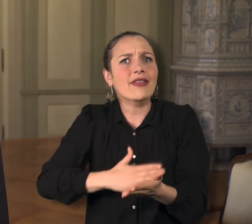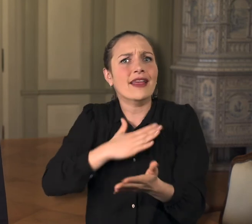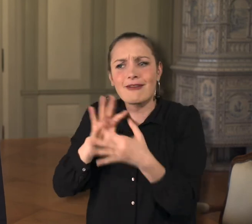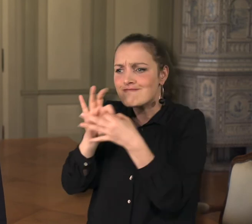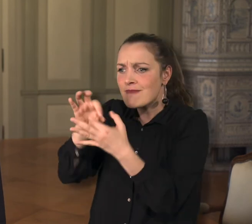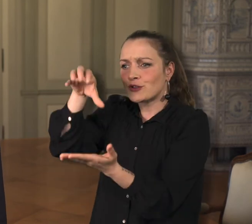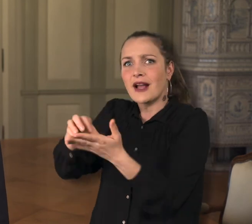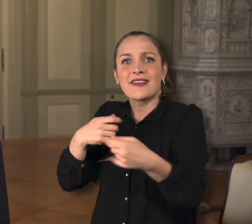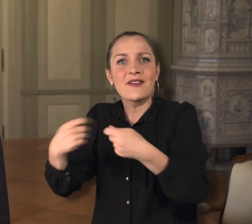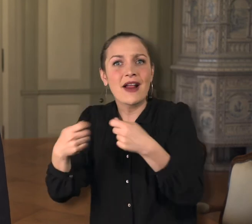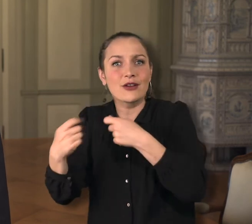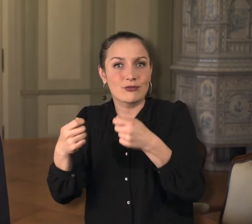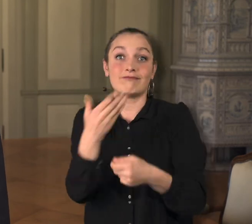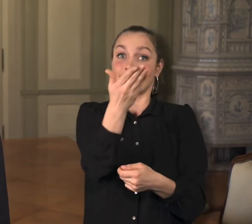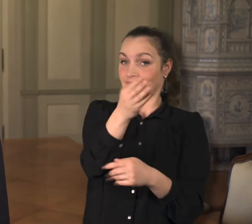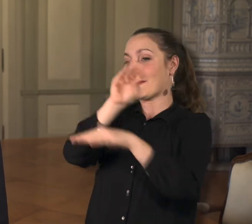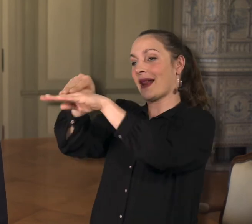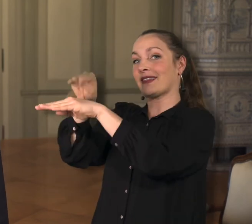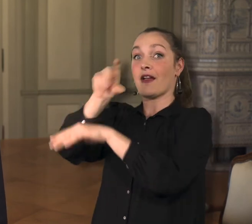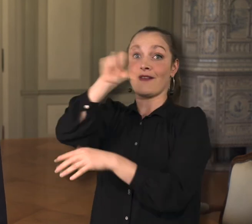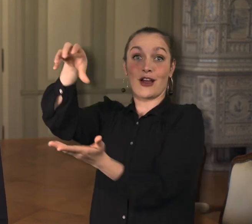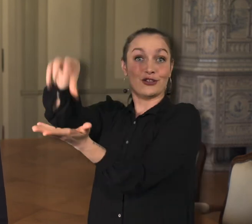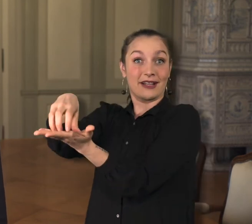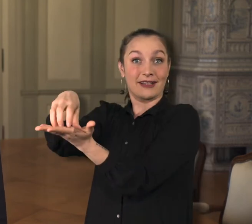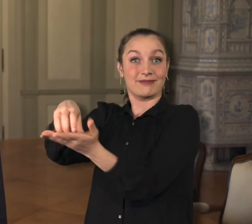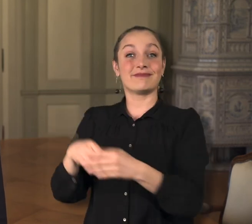Falls Sie Anliegen an die Stadtverwaltung haben, können Sie sich an die Fachstelle wenden.